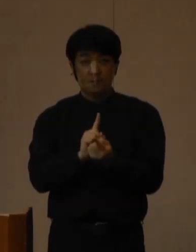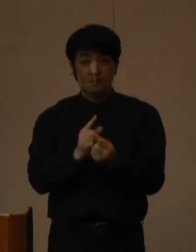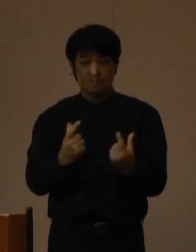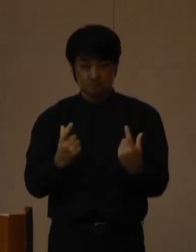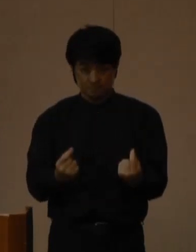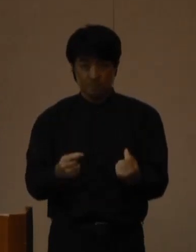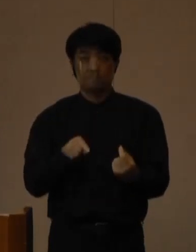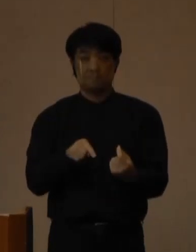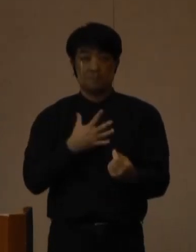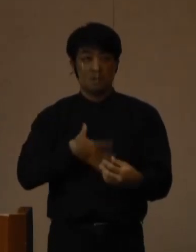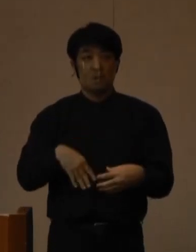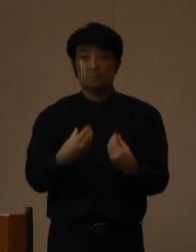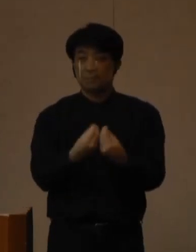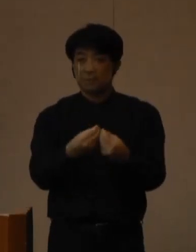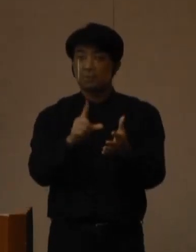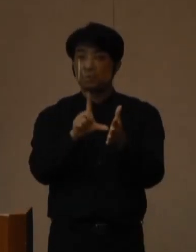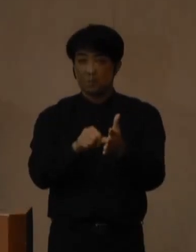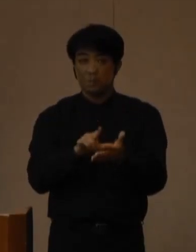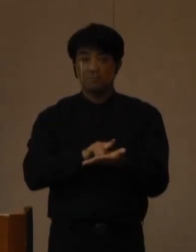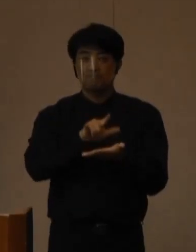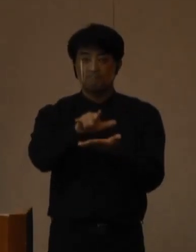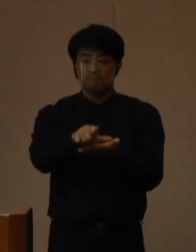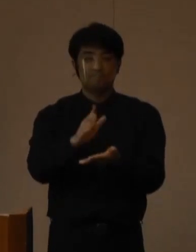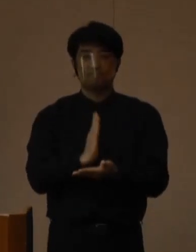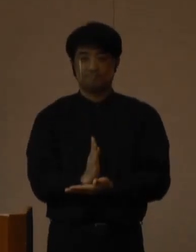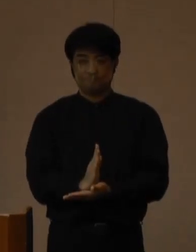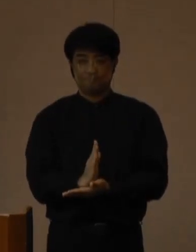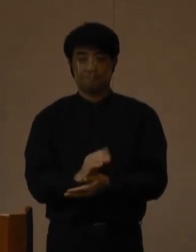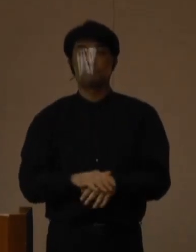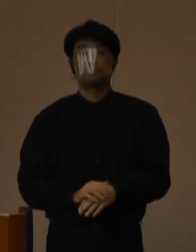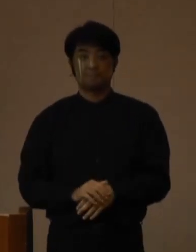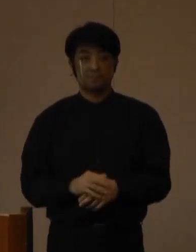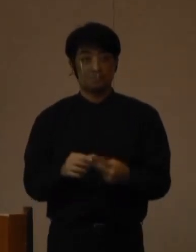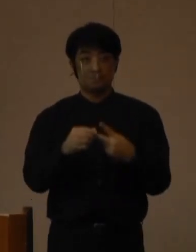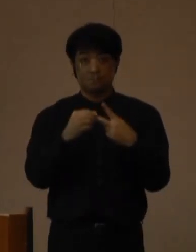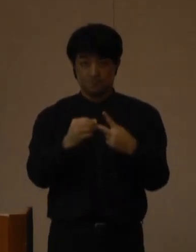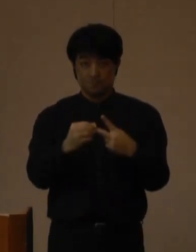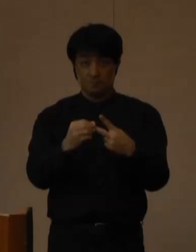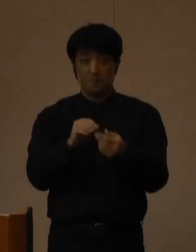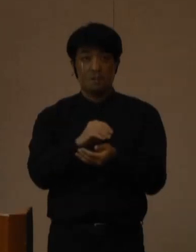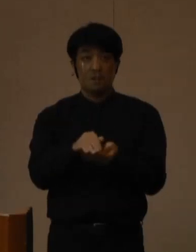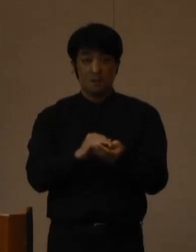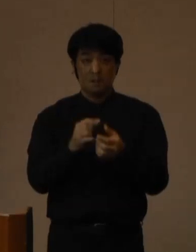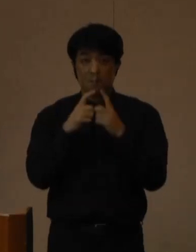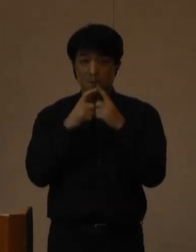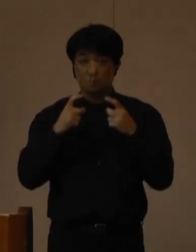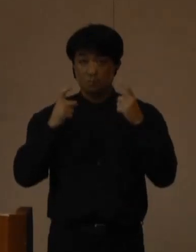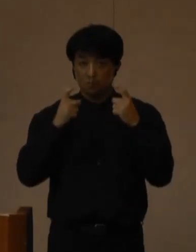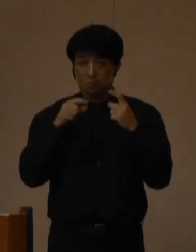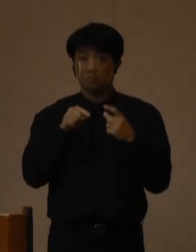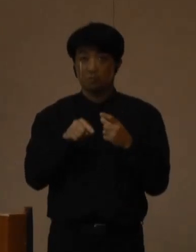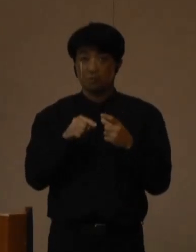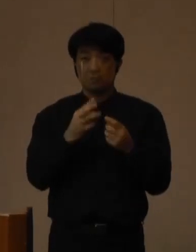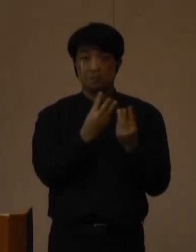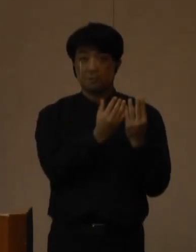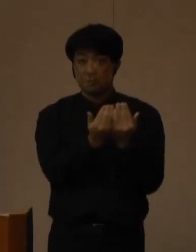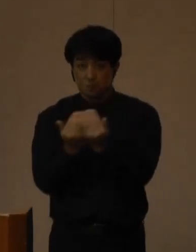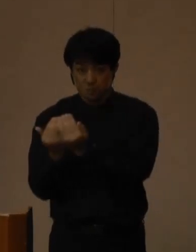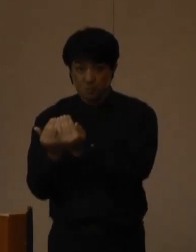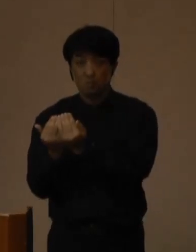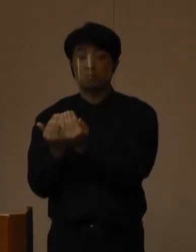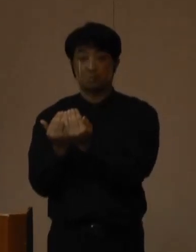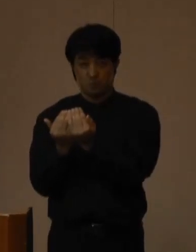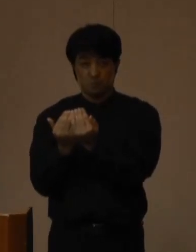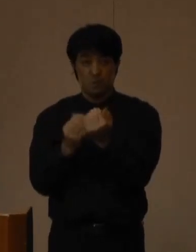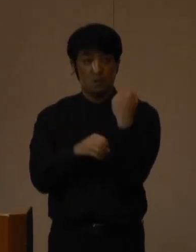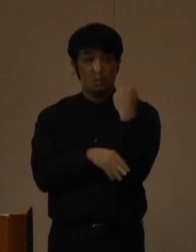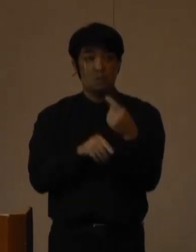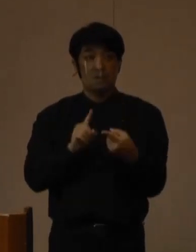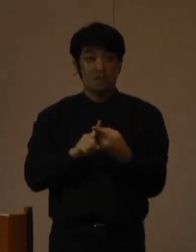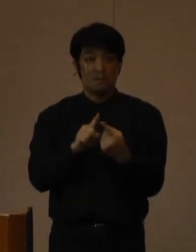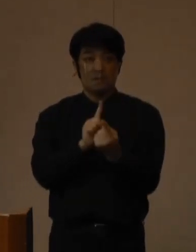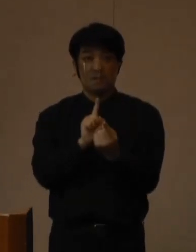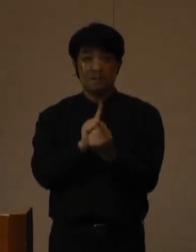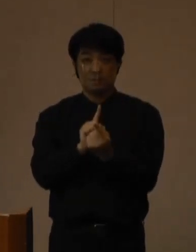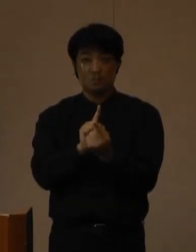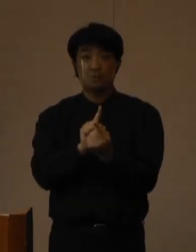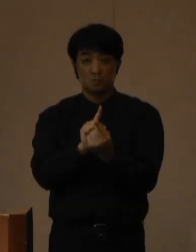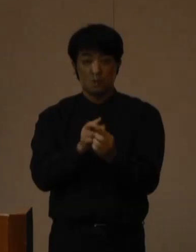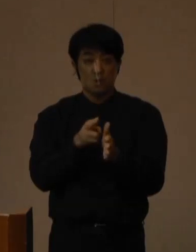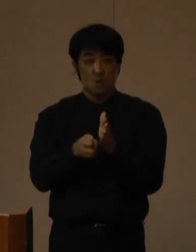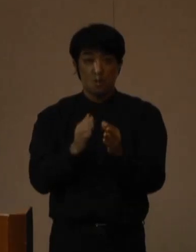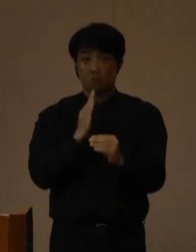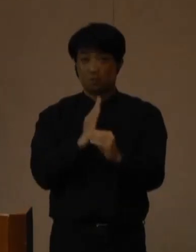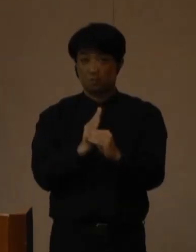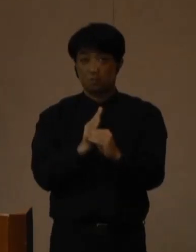体調不良時は旅行を控えること。 ２つ、手洗いやマスク着用、三密回避など、基本的な感染対策を旅行中も引き続き、